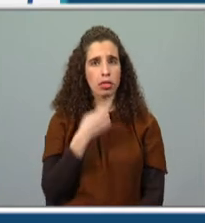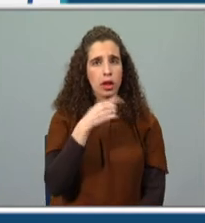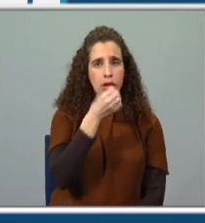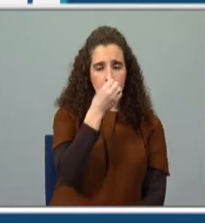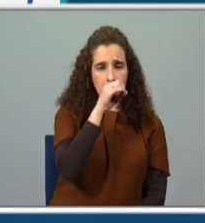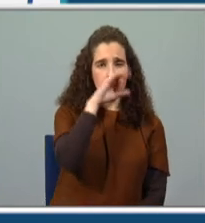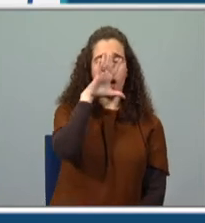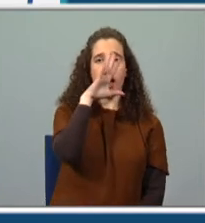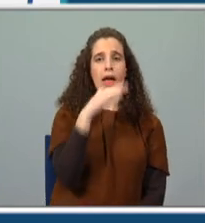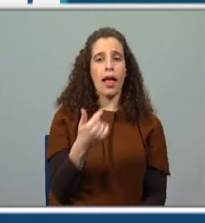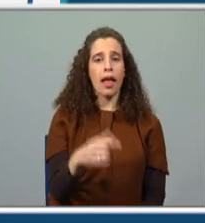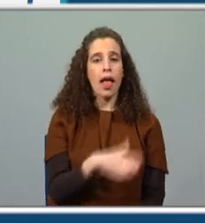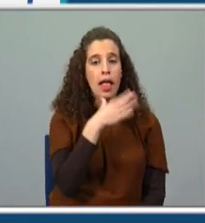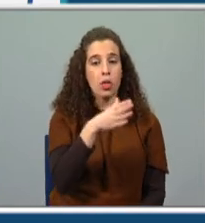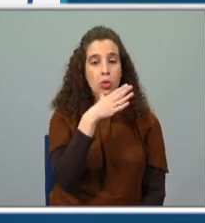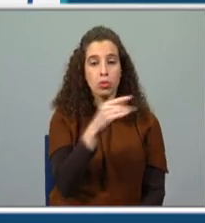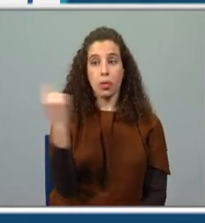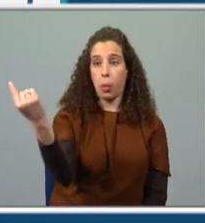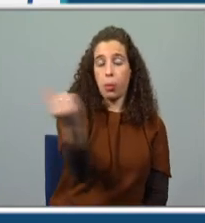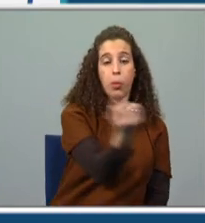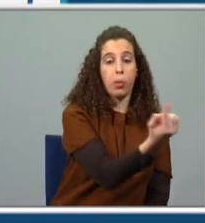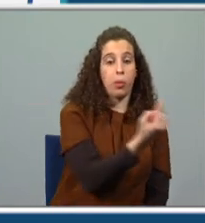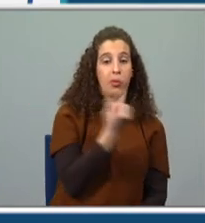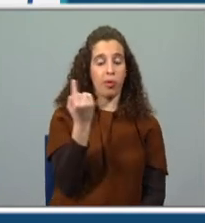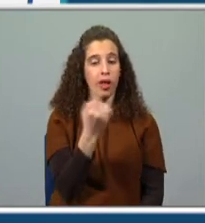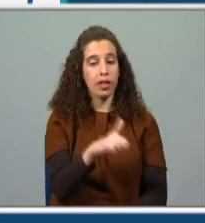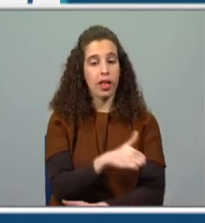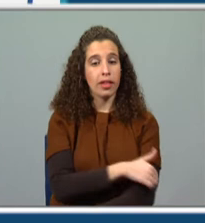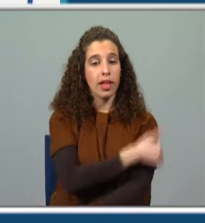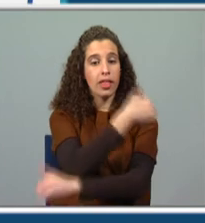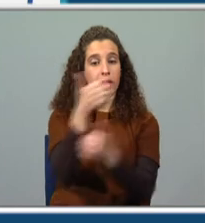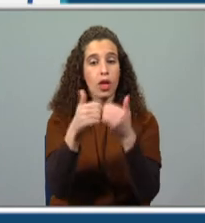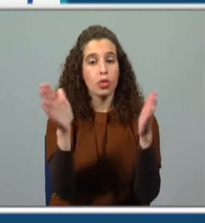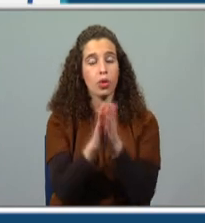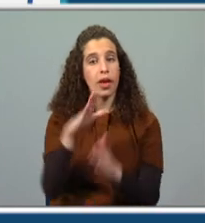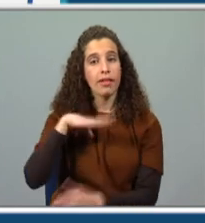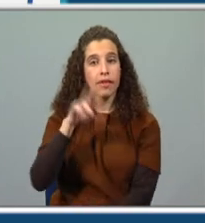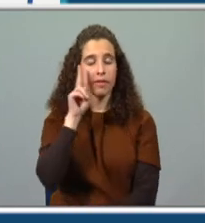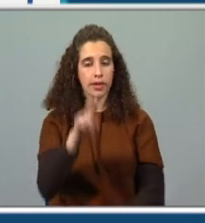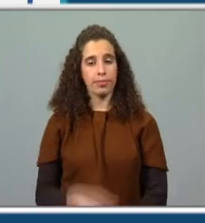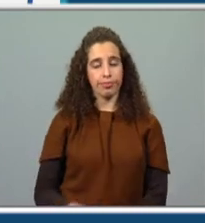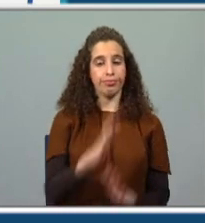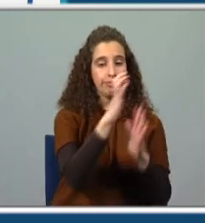deu a volta à cidade e todos queriam ver é um ser de retirado do livro O senhor 繞著城市走，每個人都想看看是取自《主》一書中的人物